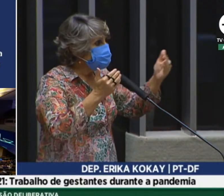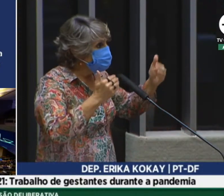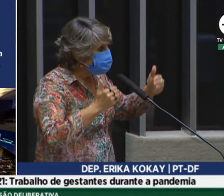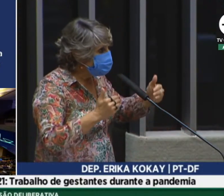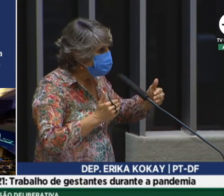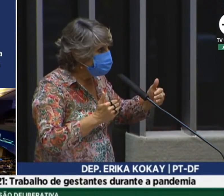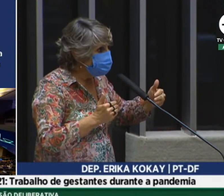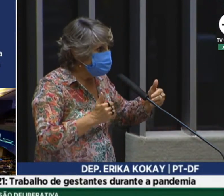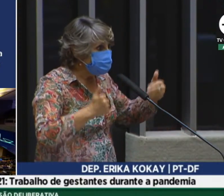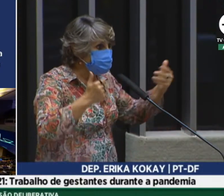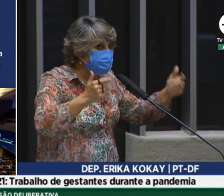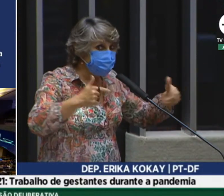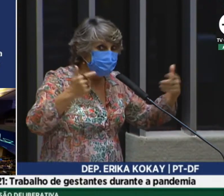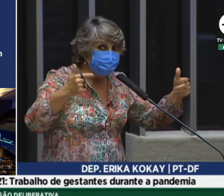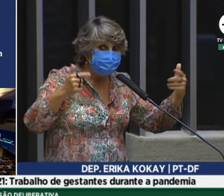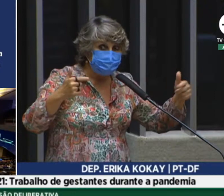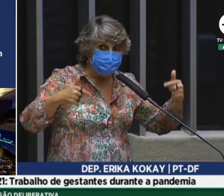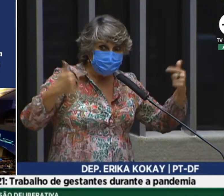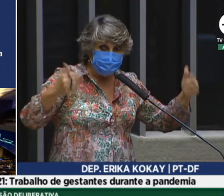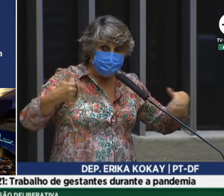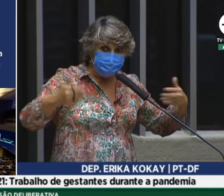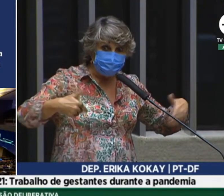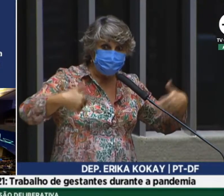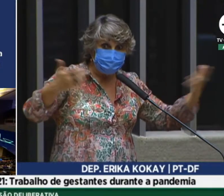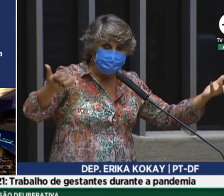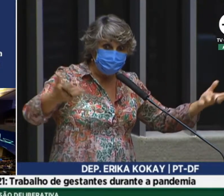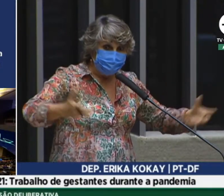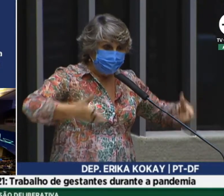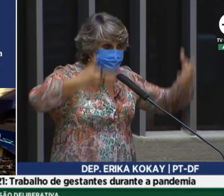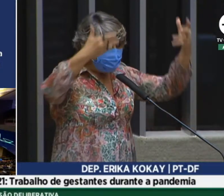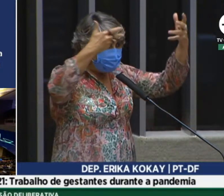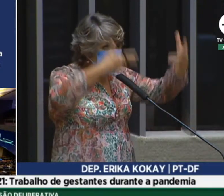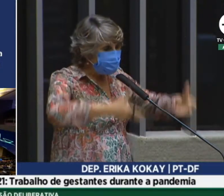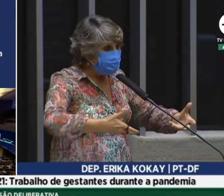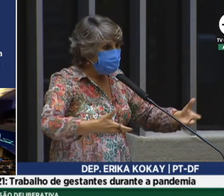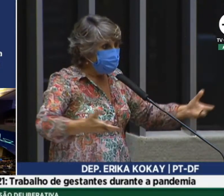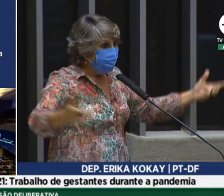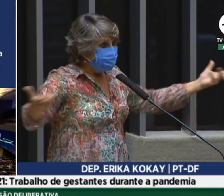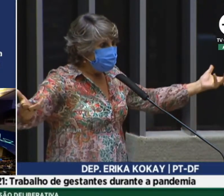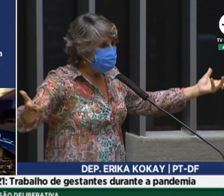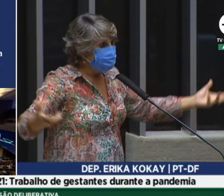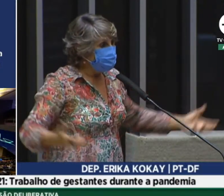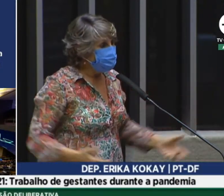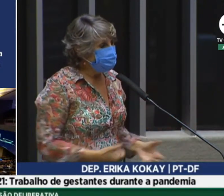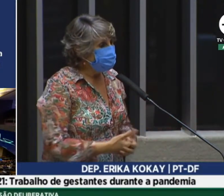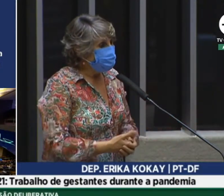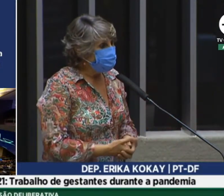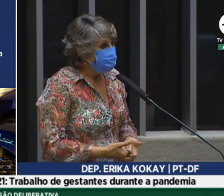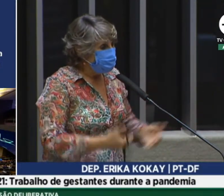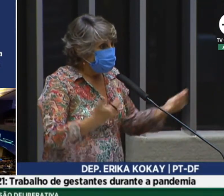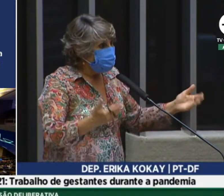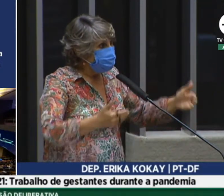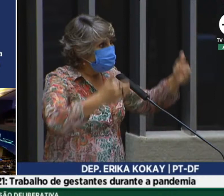NEGOCIANDO PROPINA E AO MESMO TEMPO IMPEDIDO DE ESTAR DESENVOLVENDO UM PROGRAMA EFETIVO DE VACINAÇÃO.